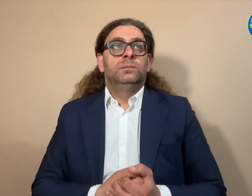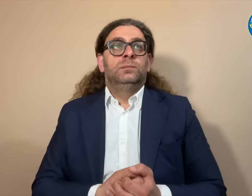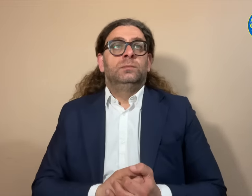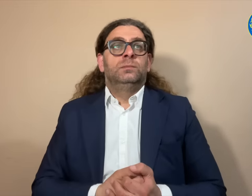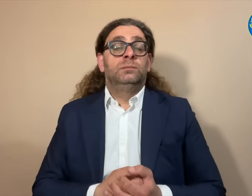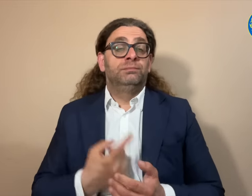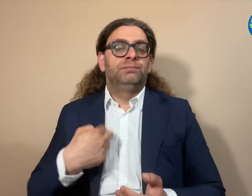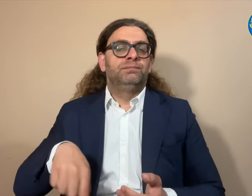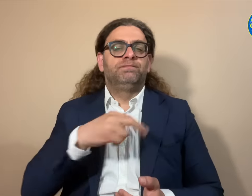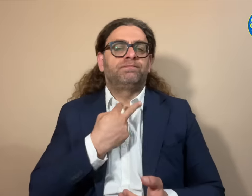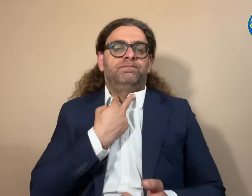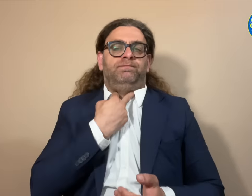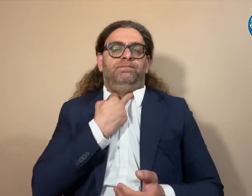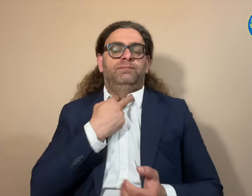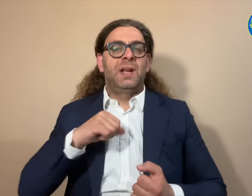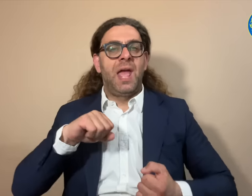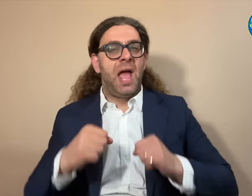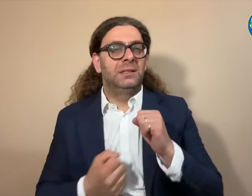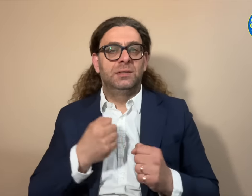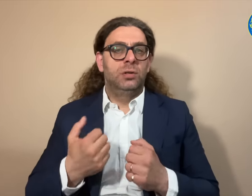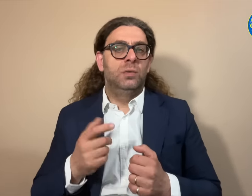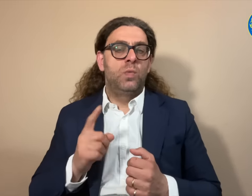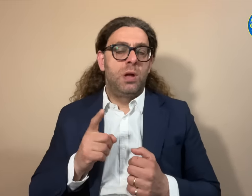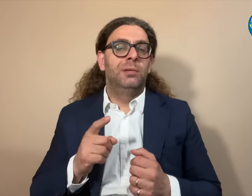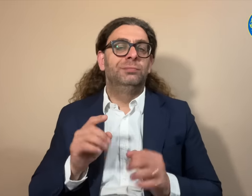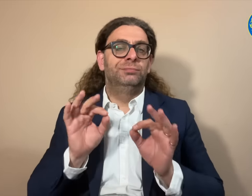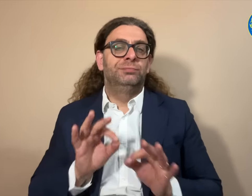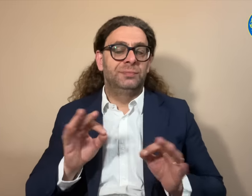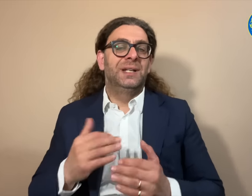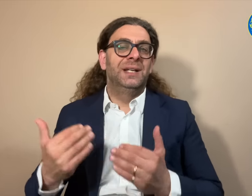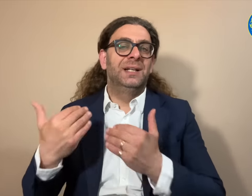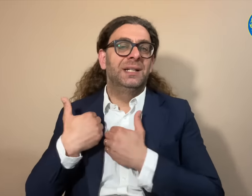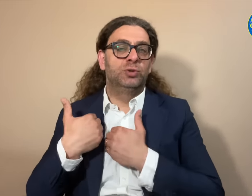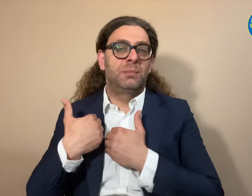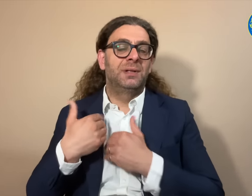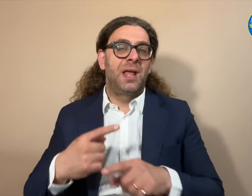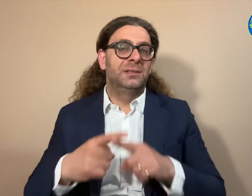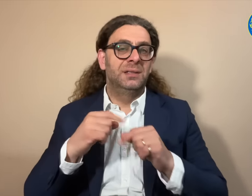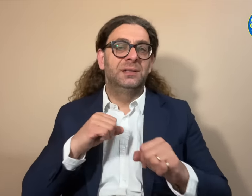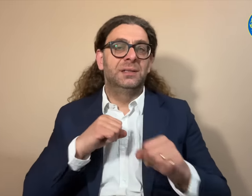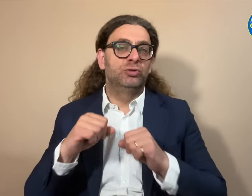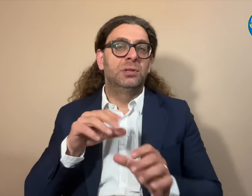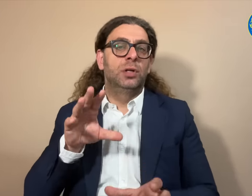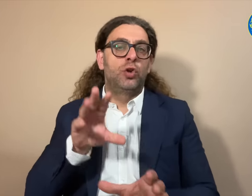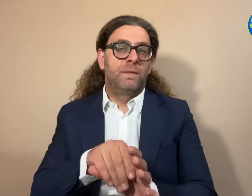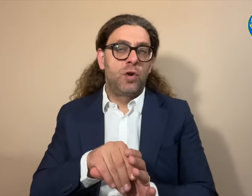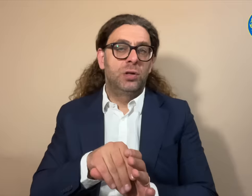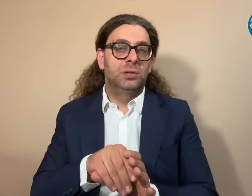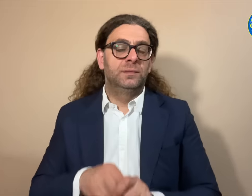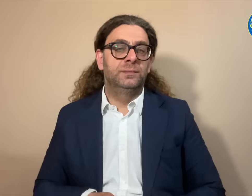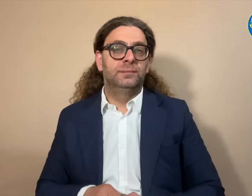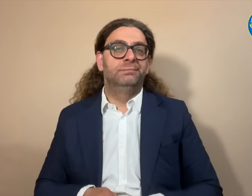Ci vediamo quindi costretti a predisporre le dovute azioni di responsabilità verso i dirigenti coinvolti.